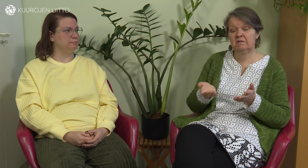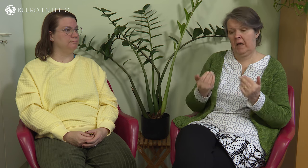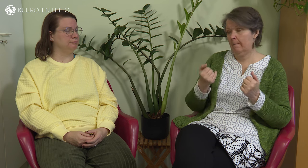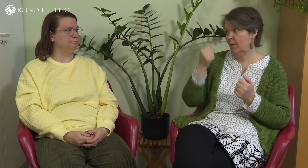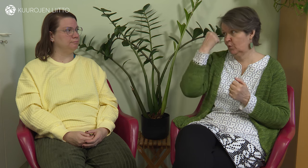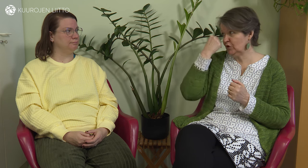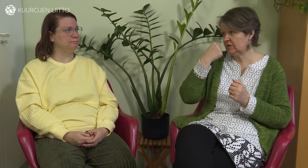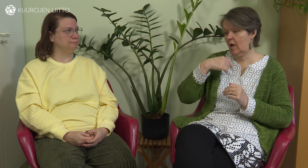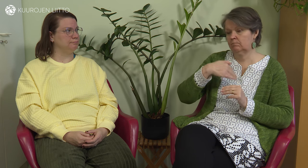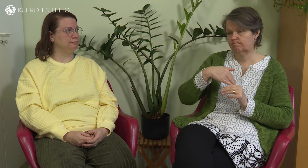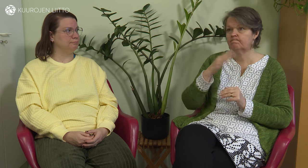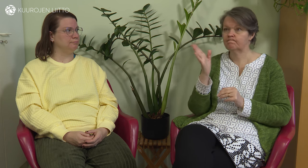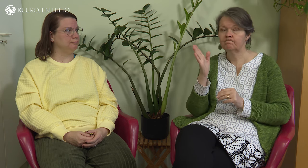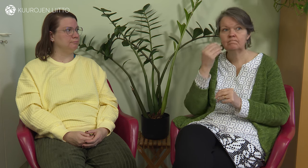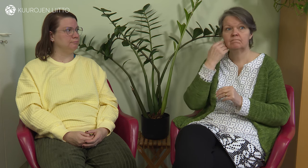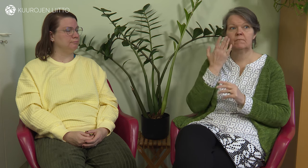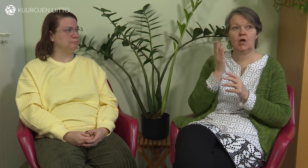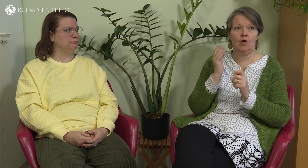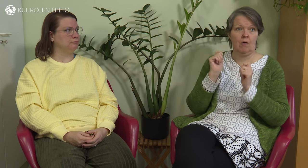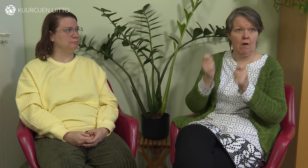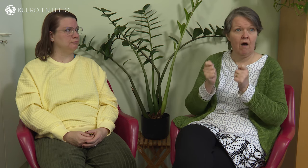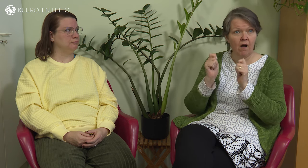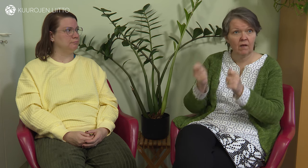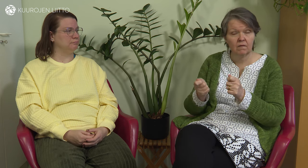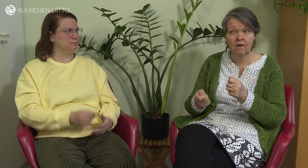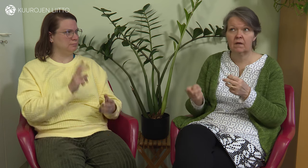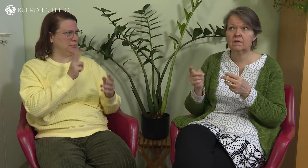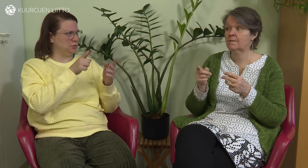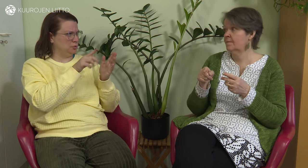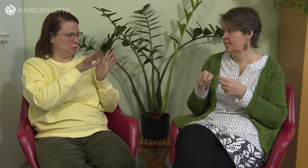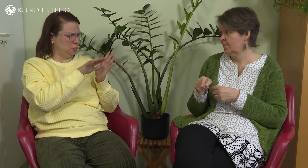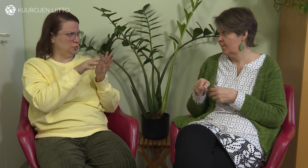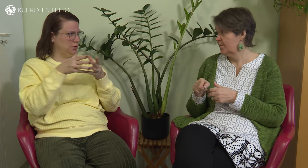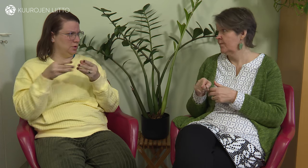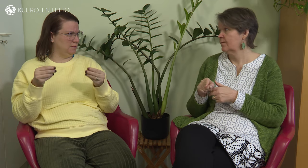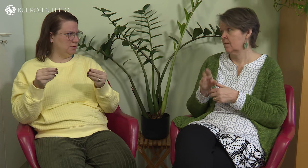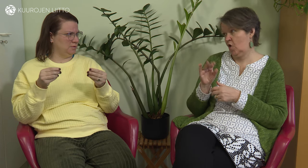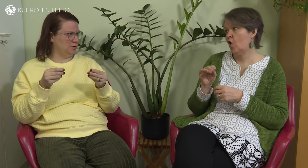On helppo muistaa, että sinne haetaan kahdesti vuoden aikana. Syksyllä ja keväällä, niinkö?